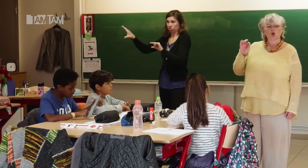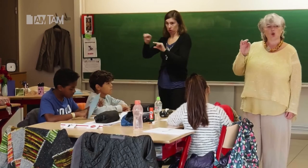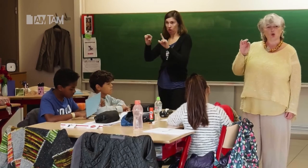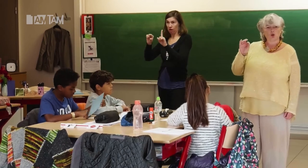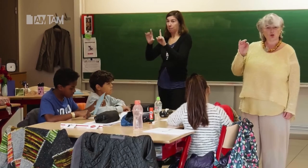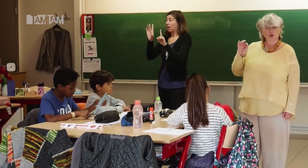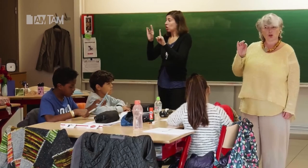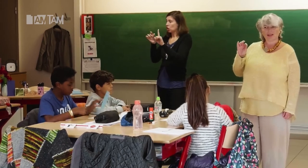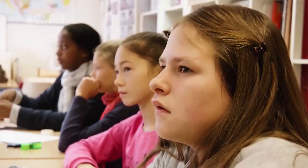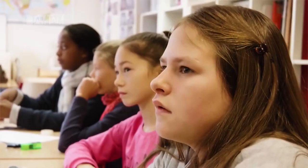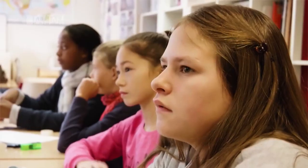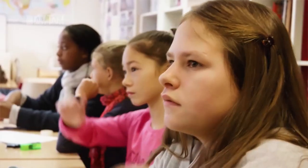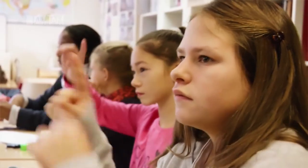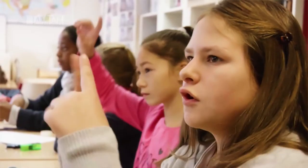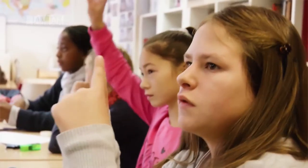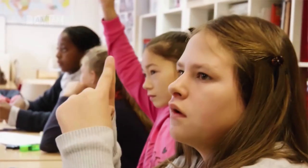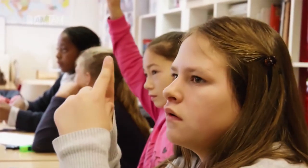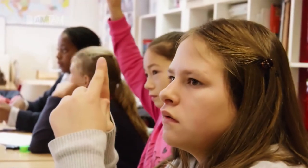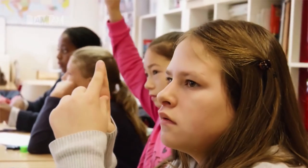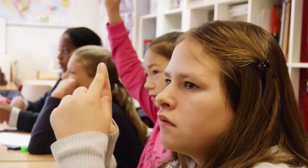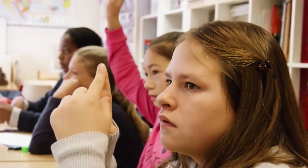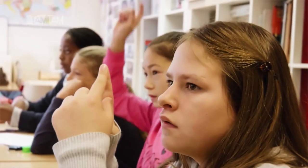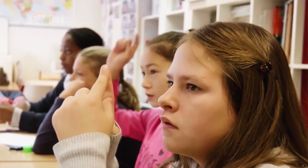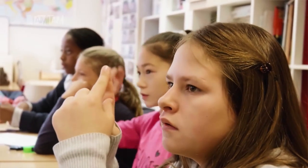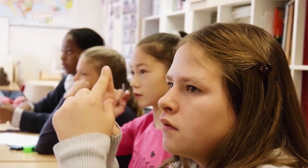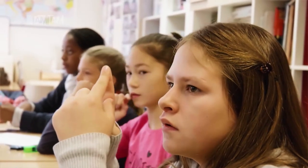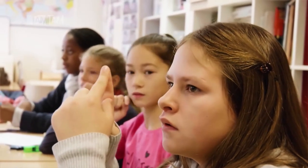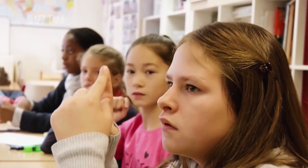Quelque chose s'installe dans la dynamique de l'école, quelque chose change dans la dynamique de l'école.